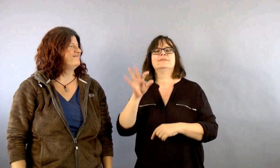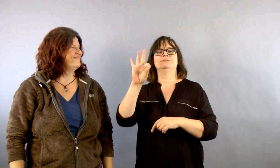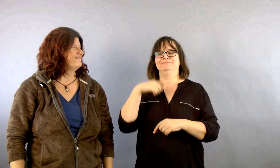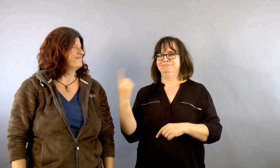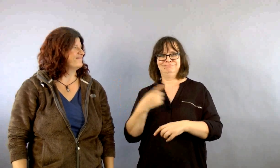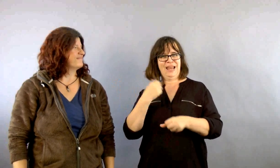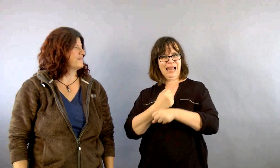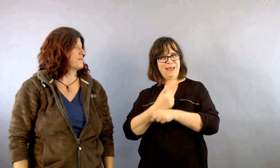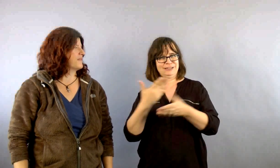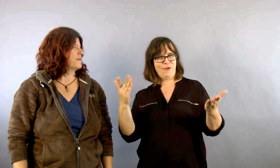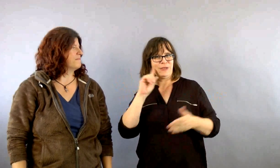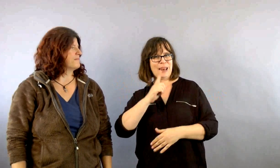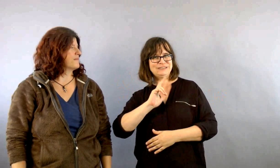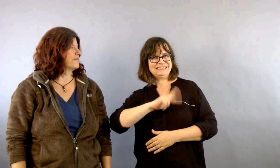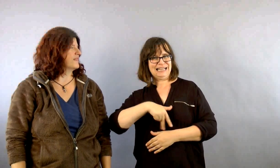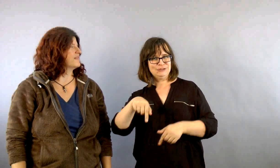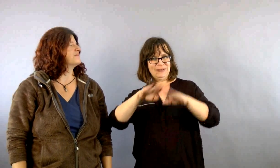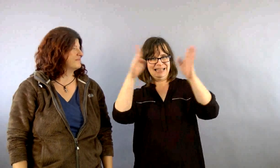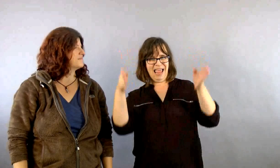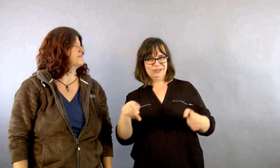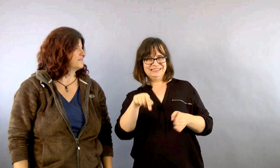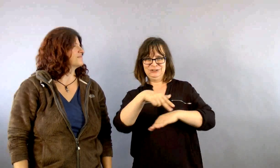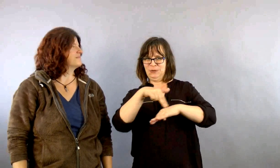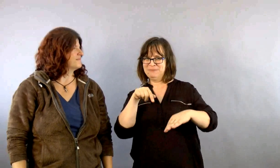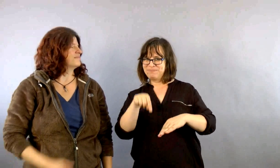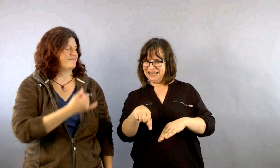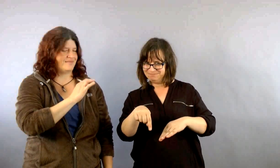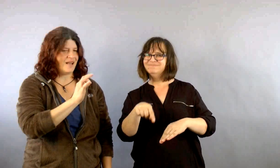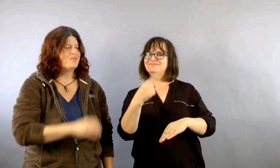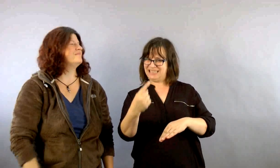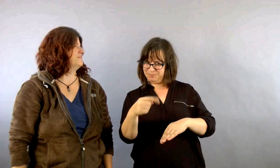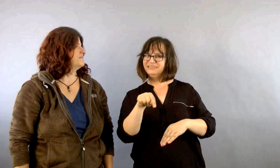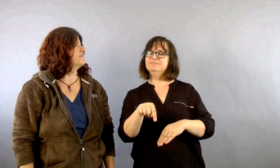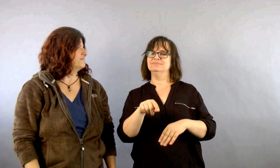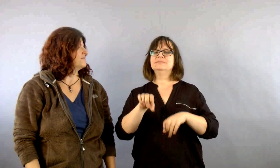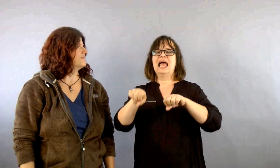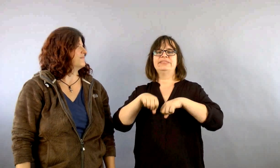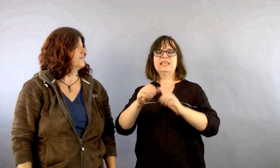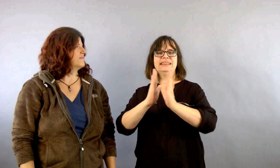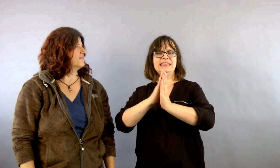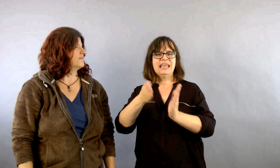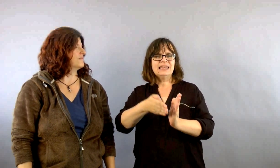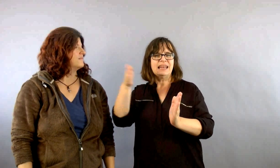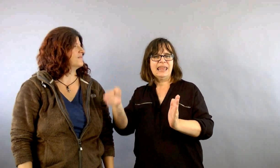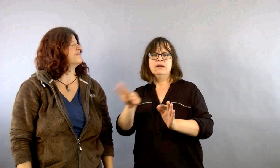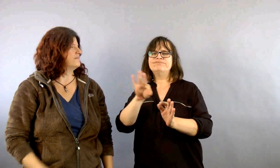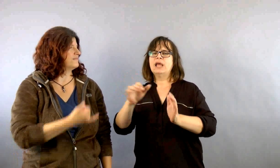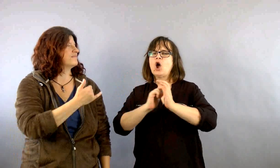Also direkt neben dem Gebäude der Gehörlosenseelsorge, in der Egidienkirche,